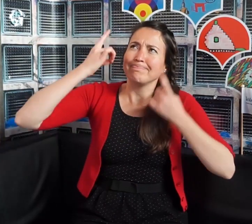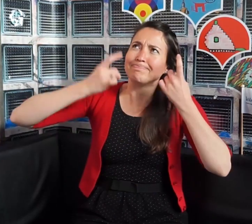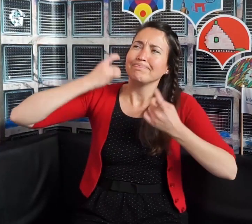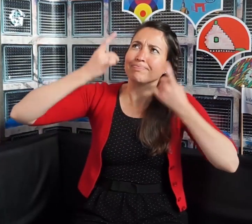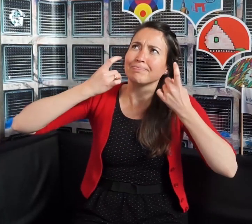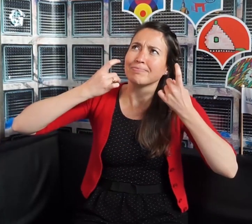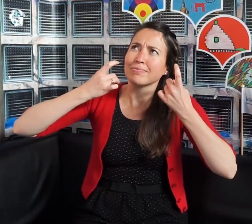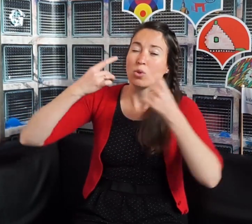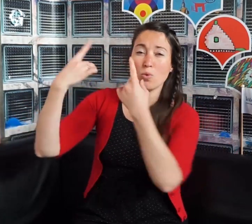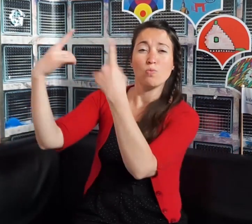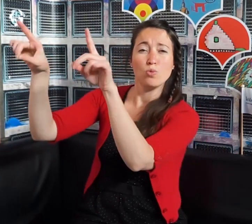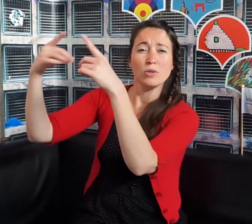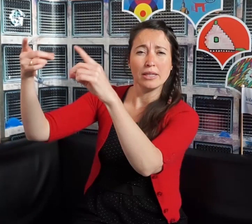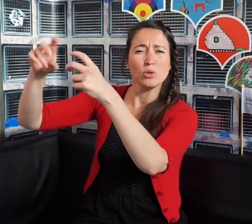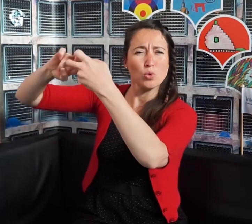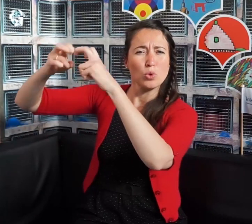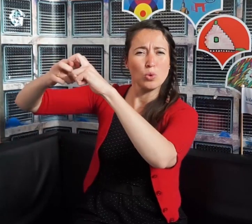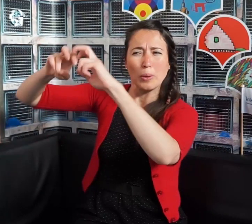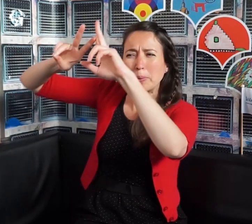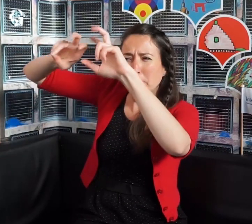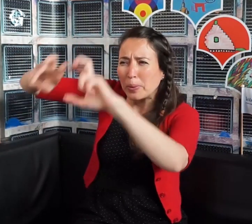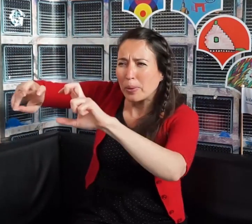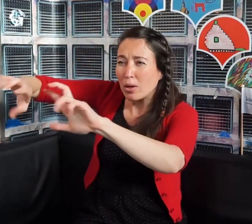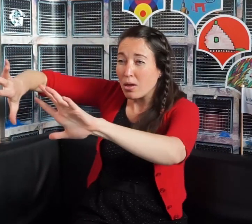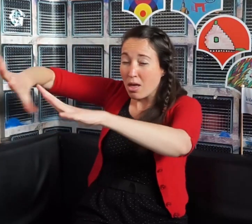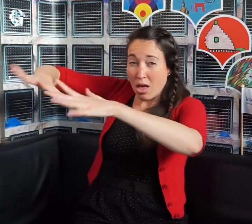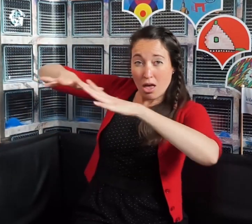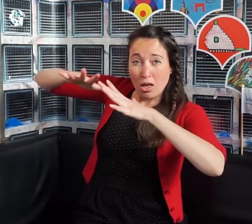Nos questions : comment donner les informations autour de la mélodie?